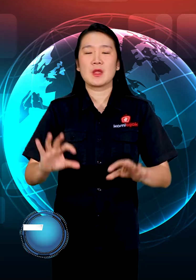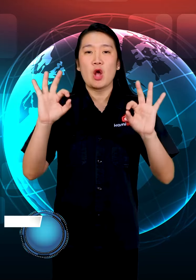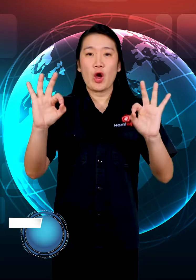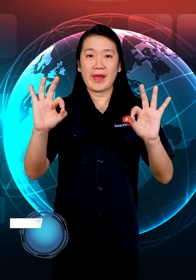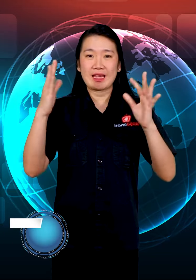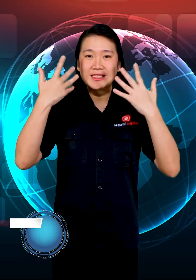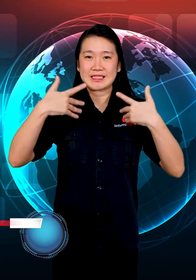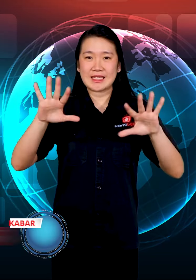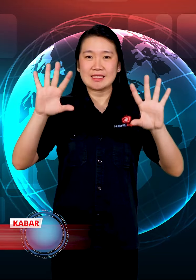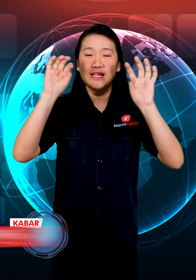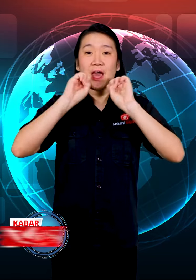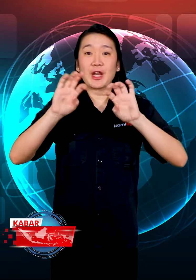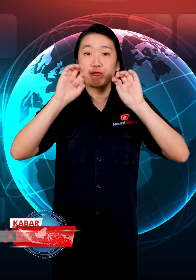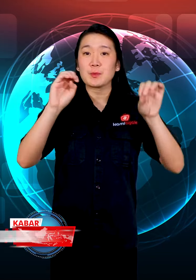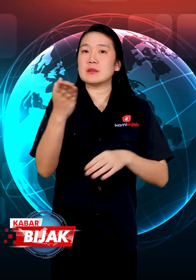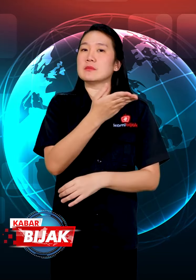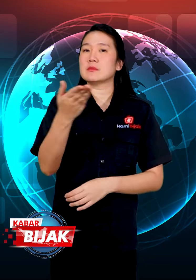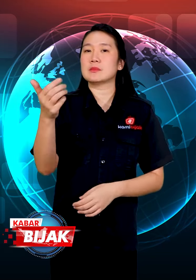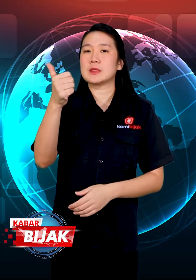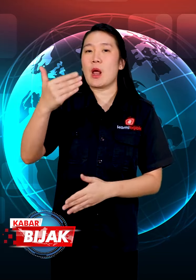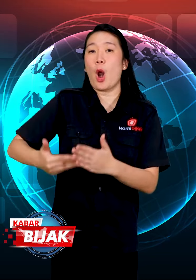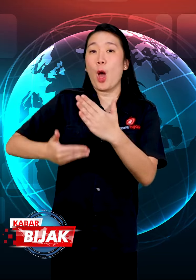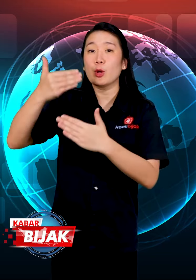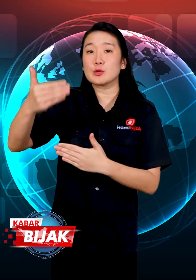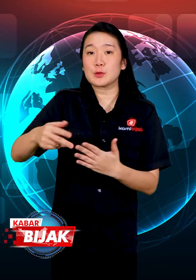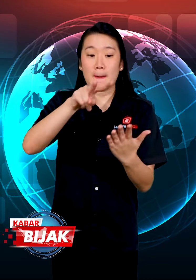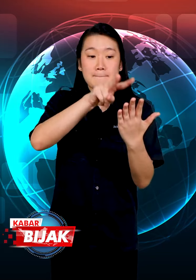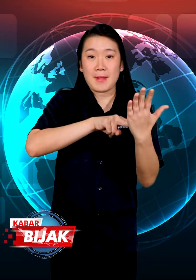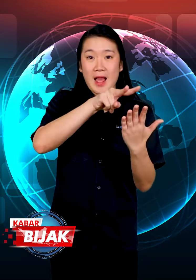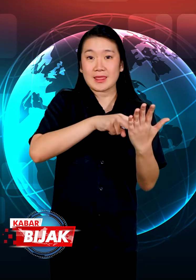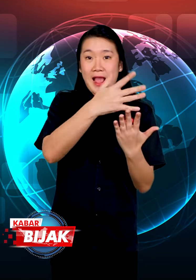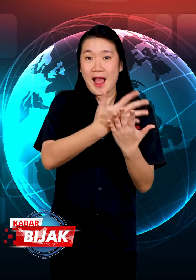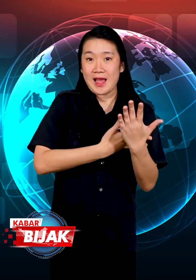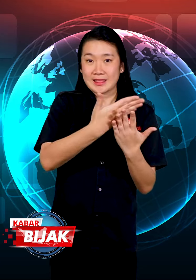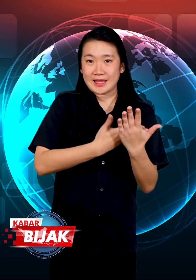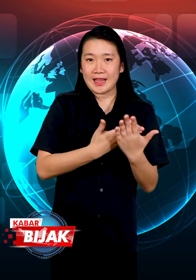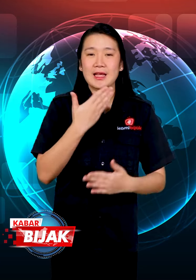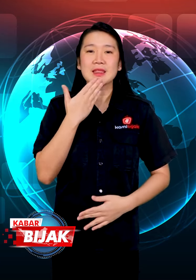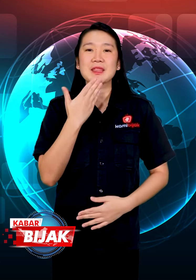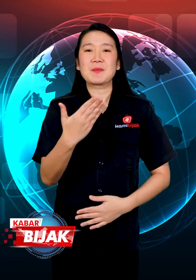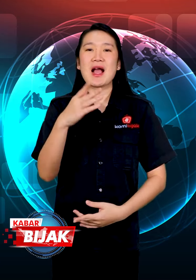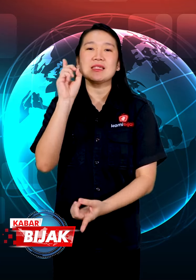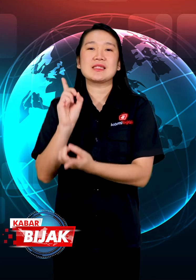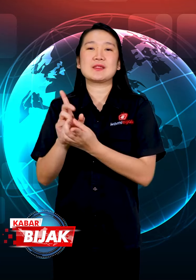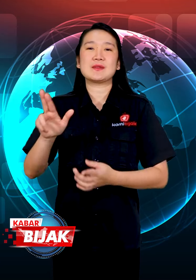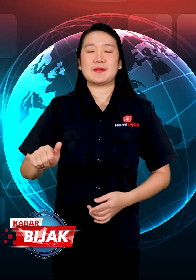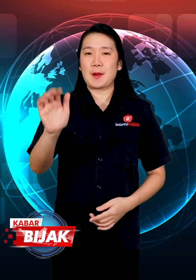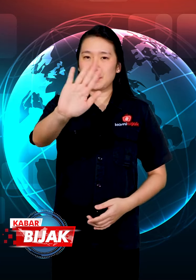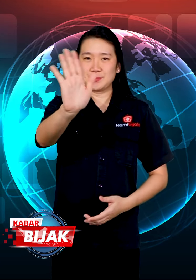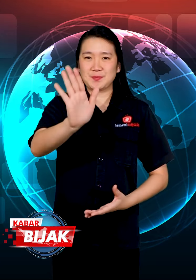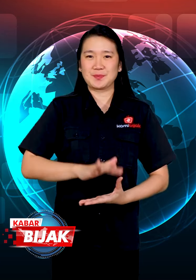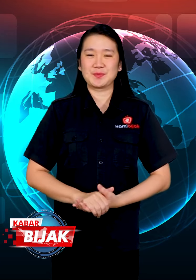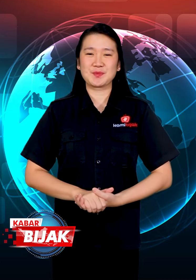Oke sekian, selanjutnya silakan membaca di artikel. Terima kasih. Sampai jumpa.